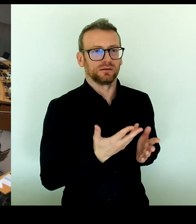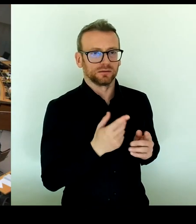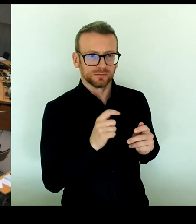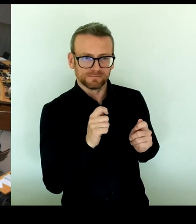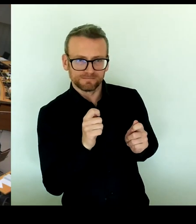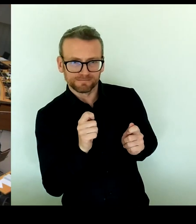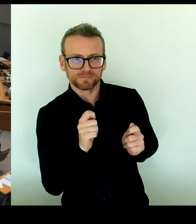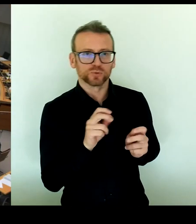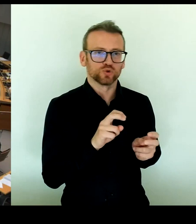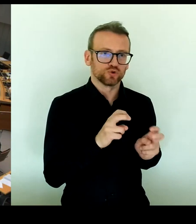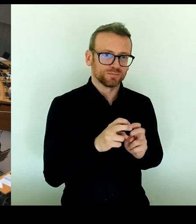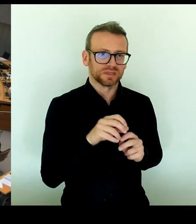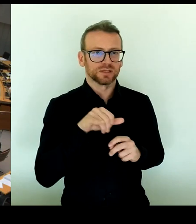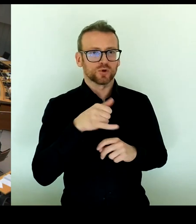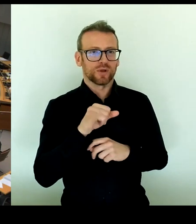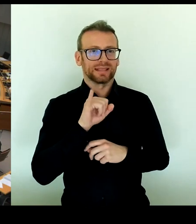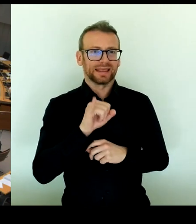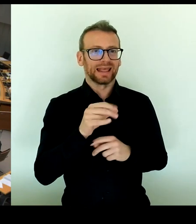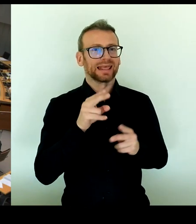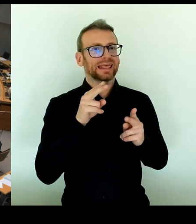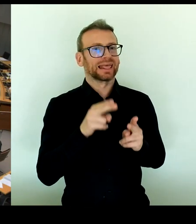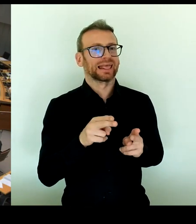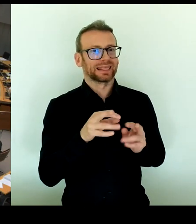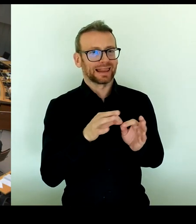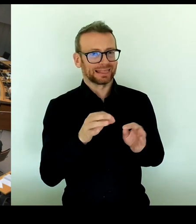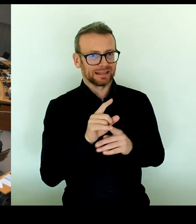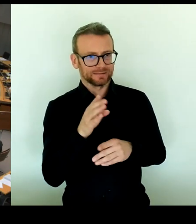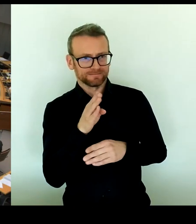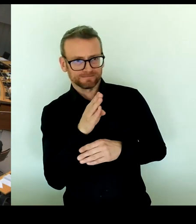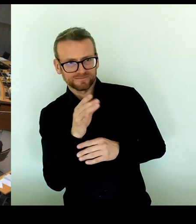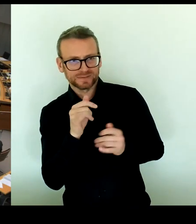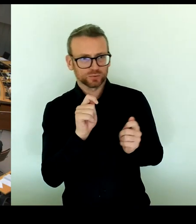Vielen Dank. Und nun hat der Kollege Va llendar Für die AfD-Fraktion das Wort. (Rednerw)